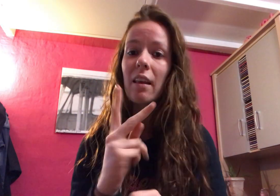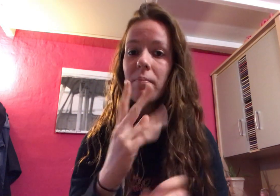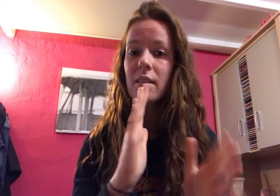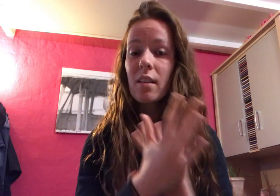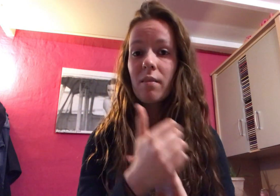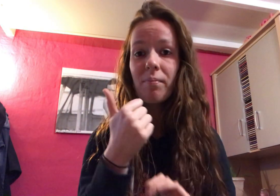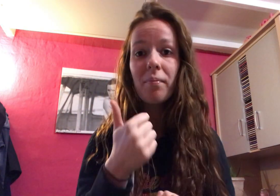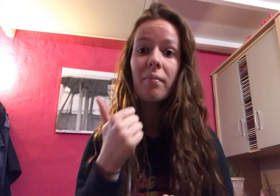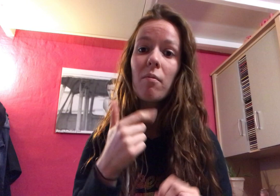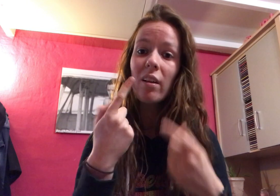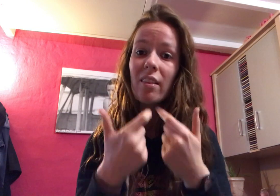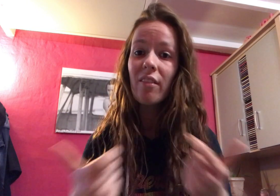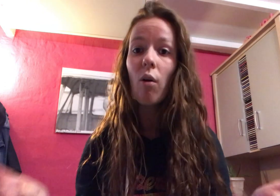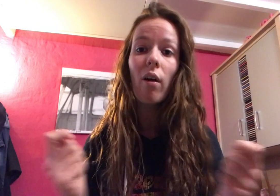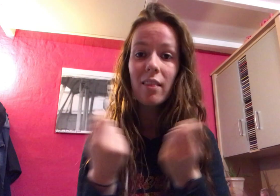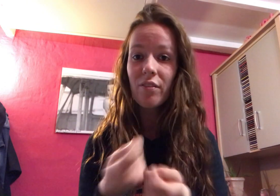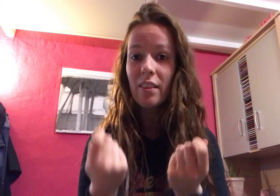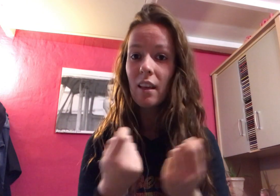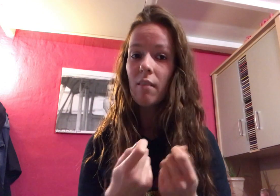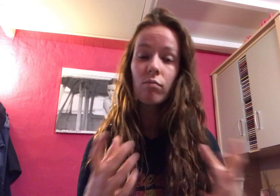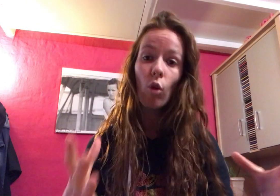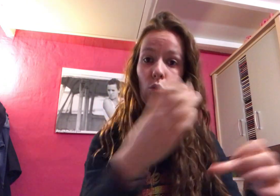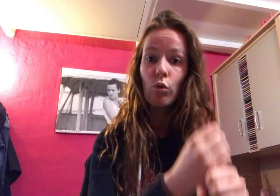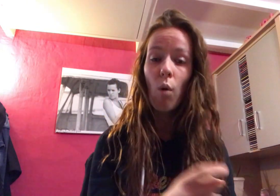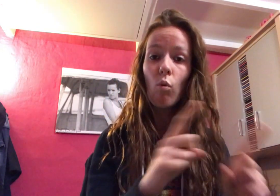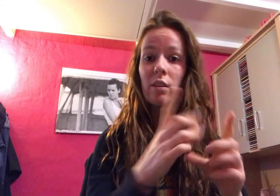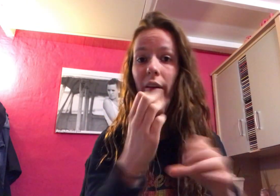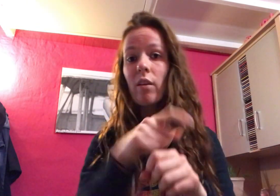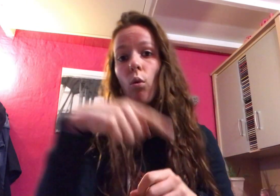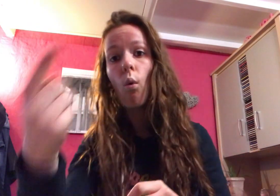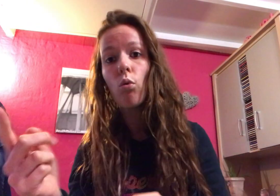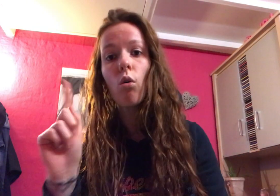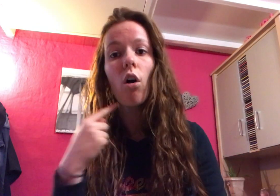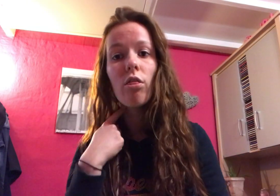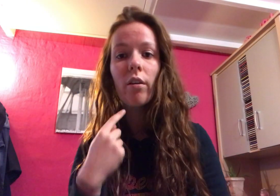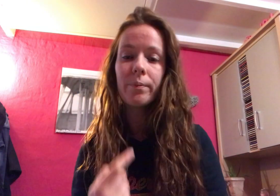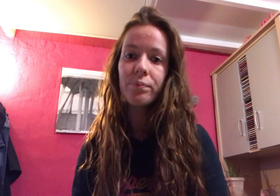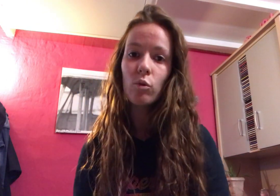Ce qui est aussi chouette avec le KAP Signes, c'est de participer ensemble à de nombreuses activités et aussi avec d'autres kots-à-projet